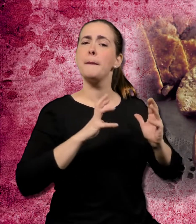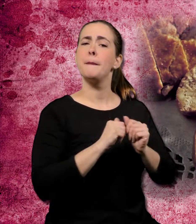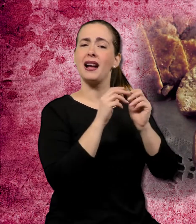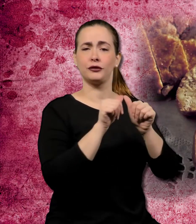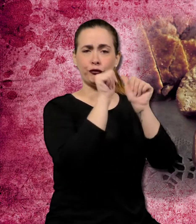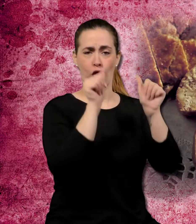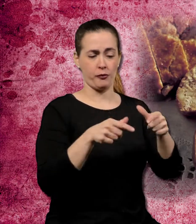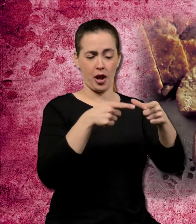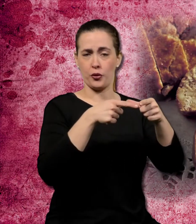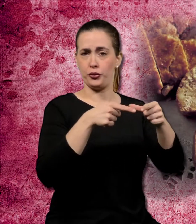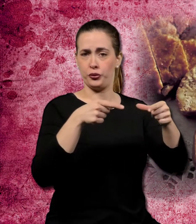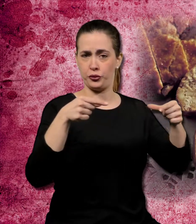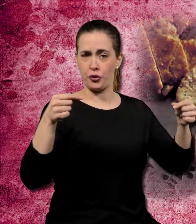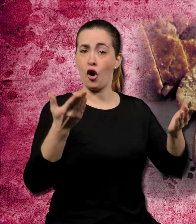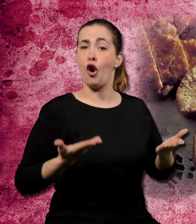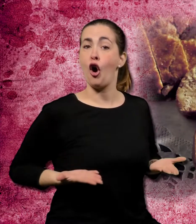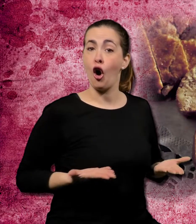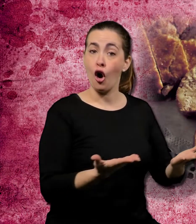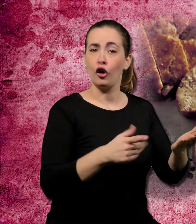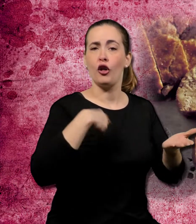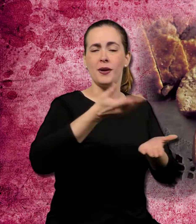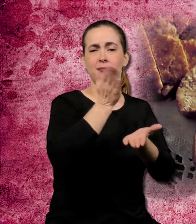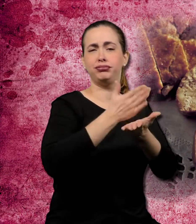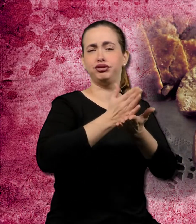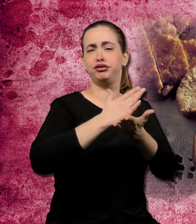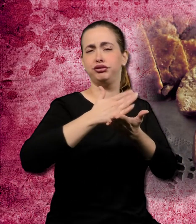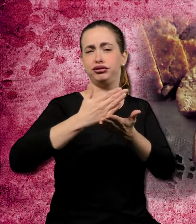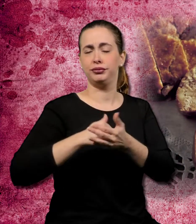A la massa que s'obté se li dóna una forma allargada, es forneja, i es talla en trossos petits.